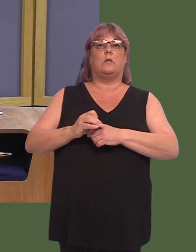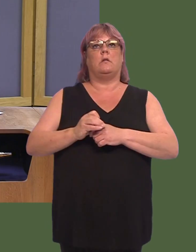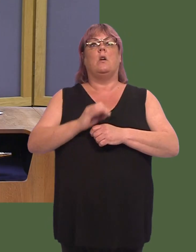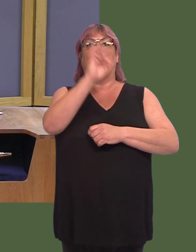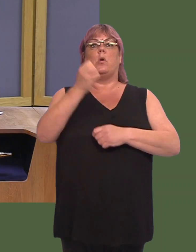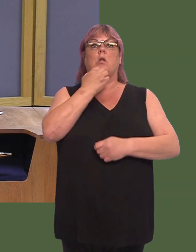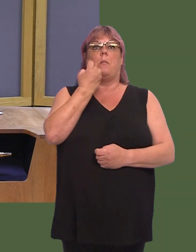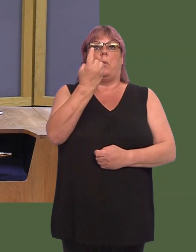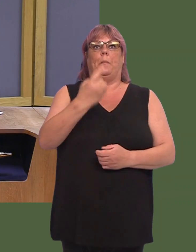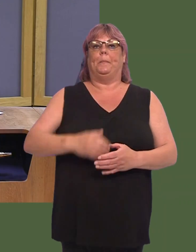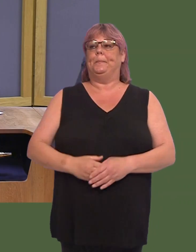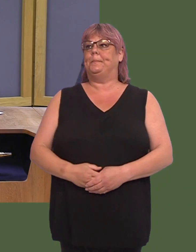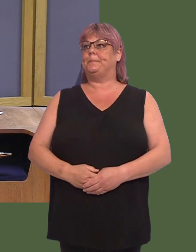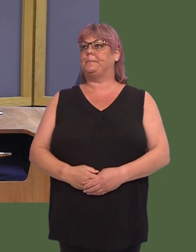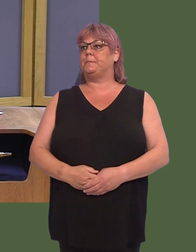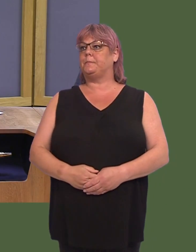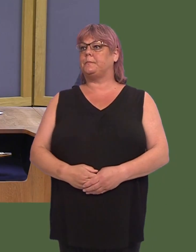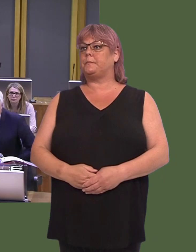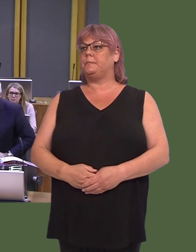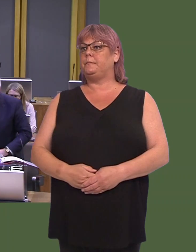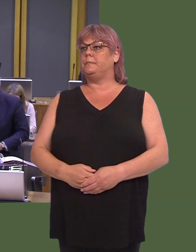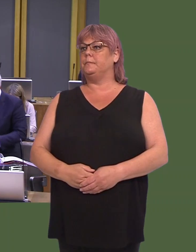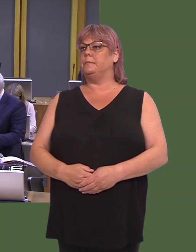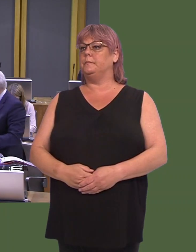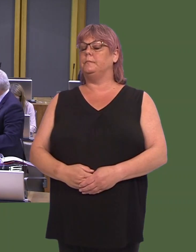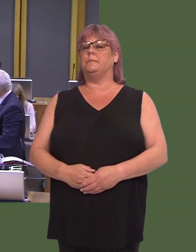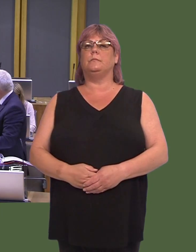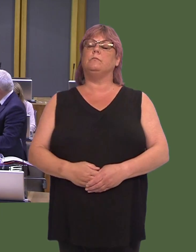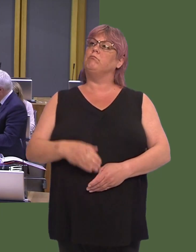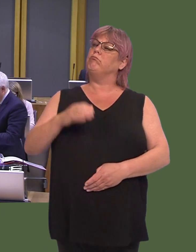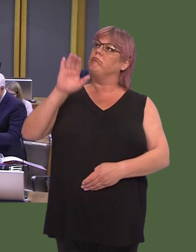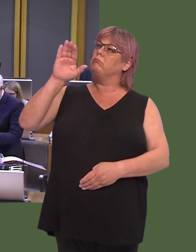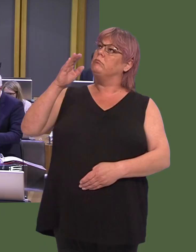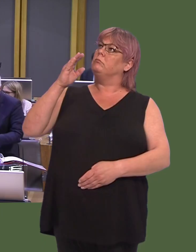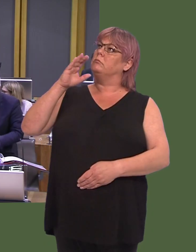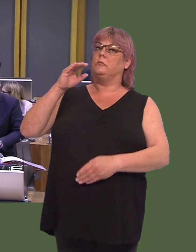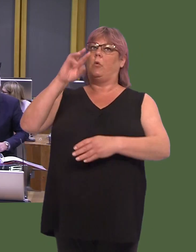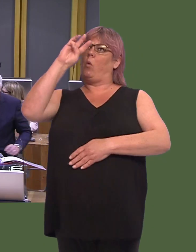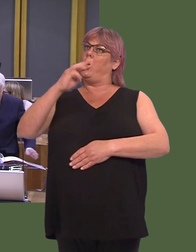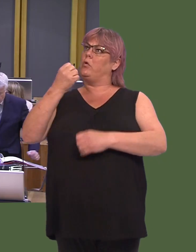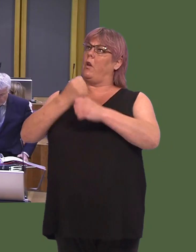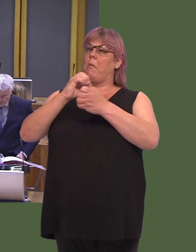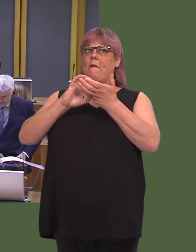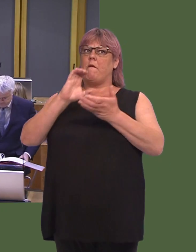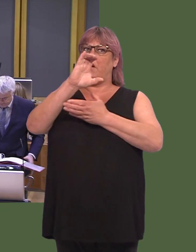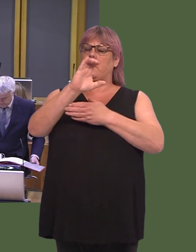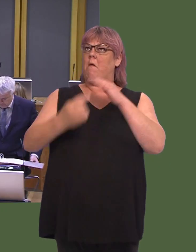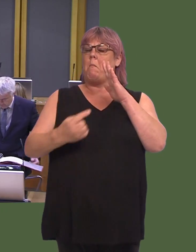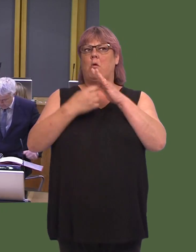i'r Prif Weinidog, ac mae'r cwestiwn cyntaf gan Hefin David. Hefin David AM: 1. A wnaiff y Prif Weinidog ddatganiad am gyllid Llywodraeth Cymru ar gyfer prosiectau seilwaith